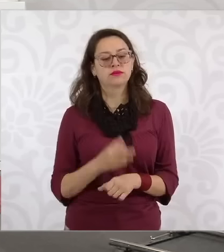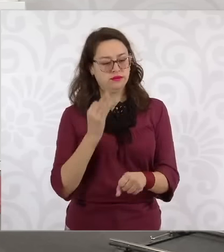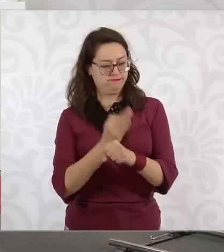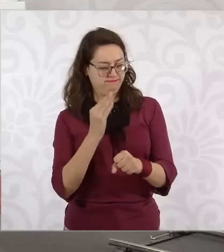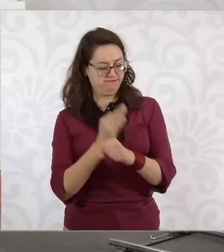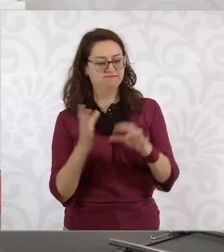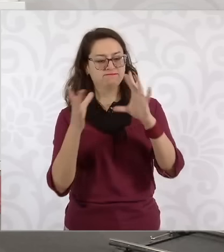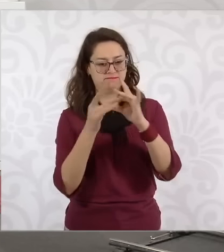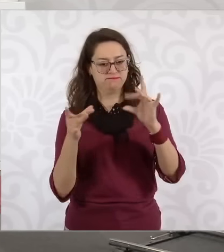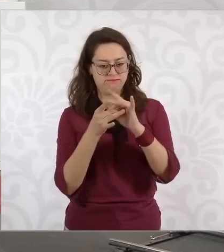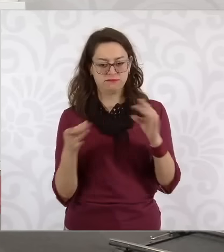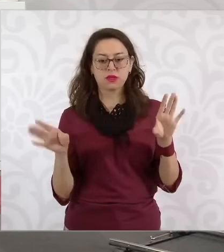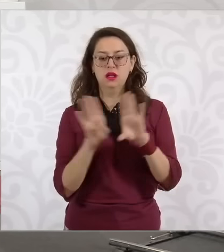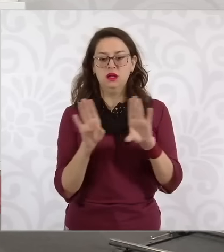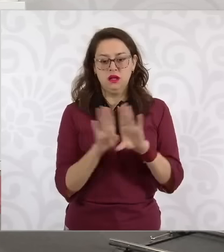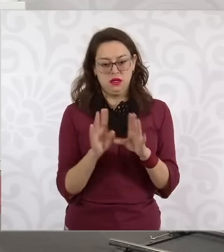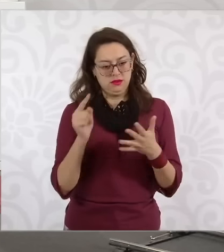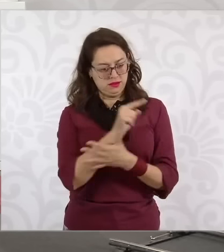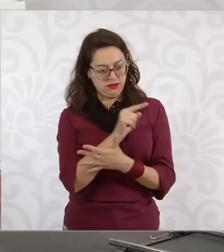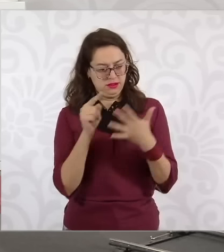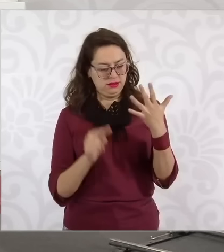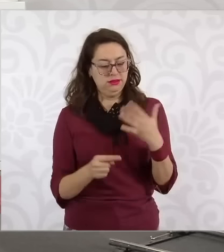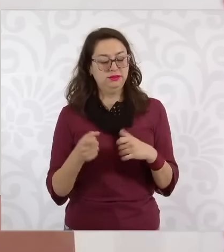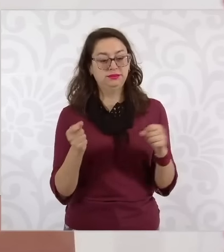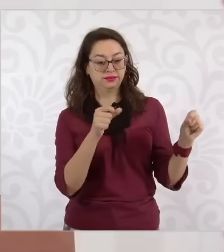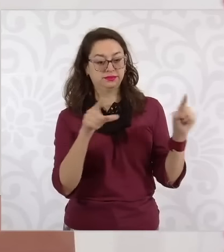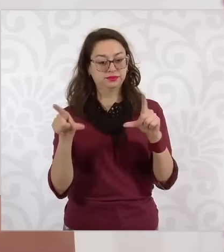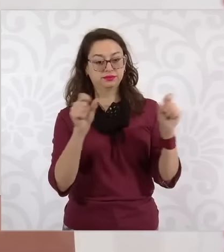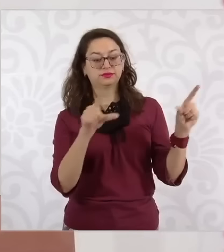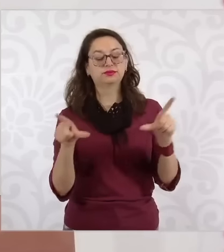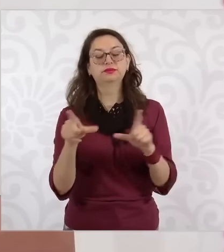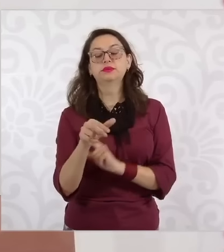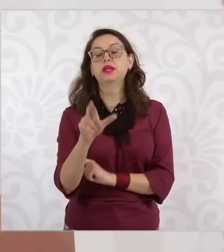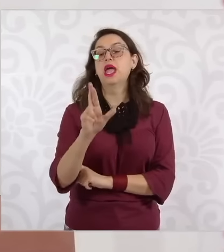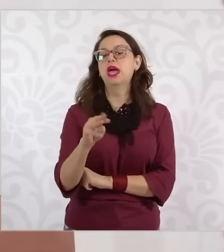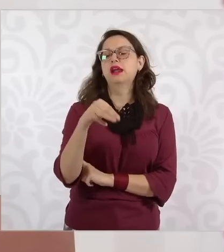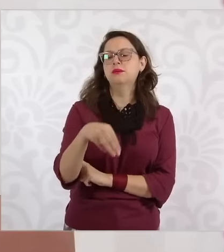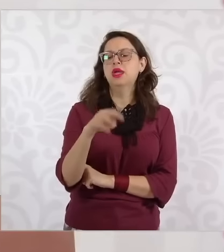con con ahorita en las siguientes láminas. Son los MROs que son construcción, mantenimiento,